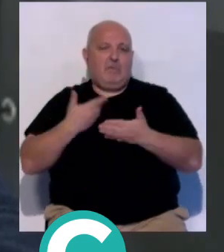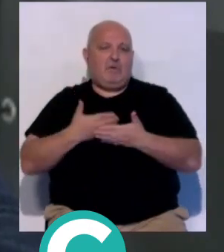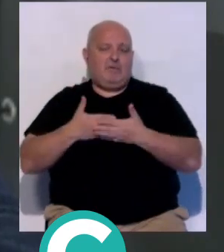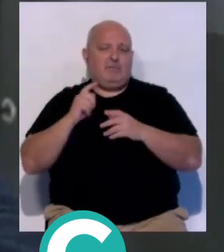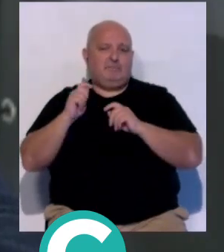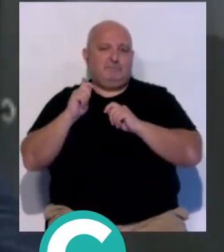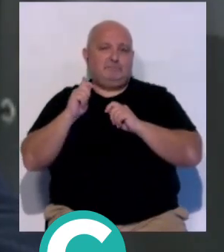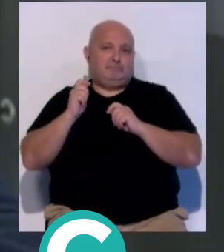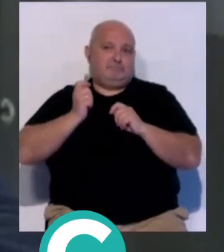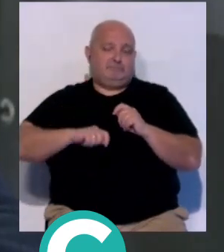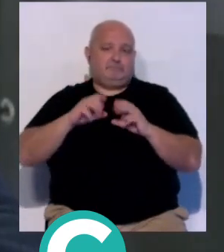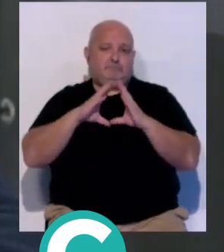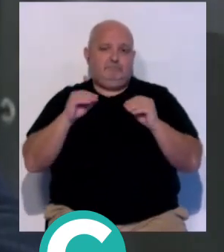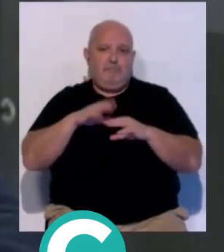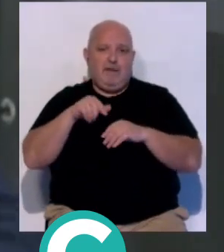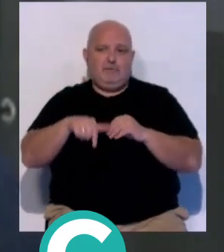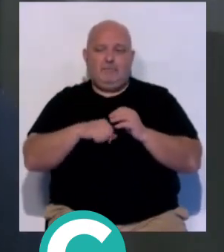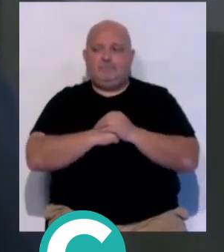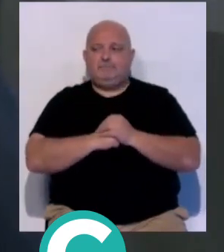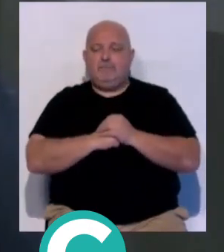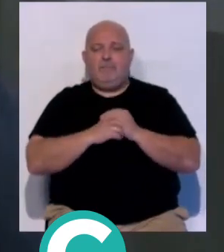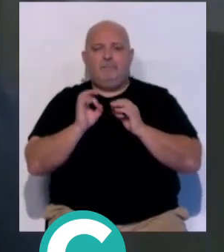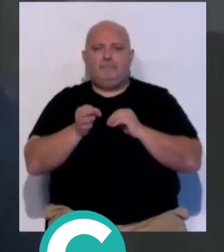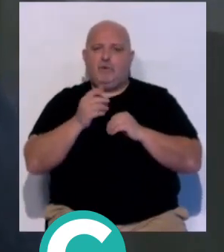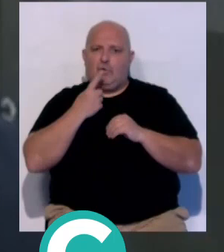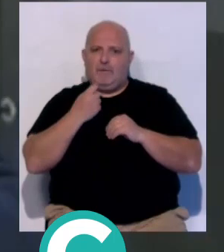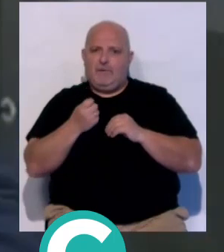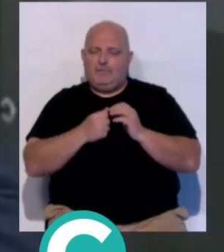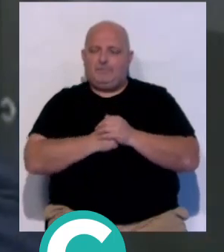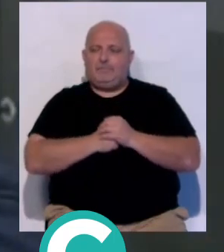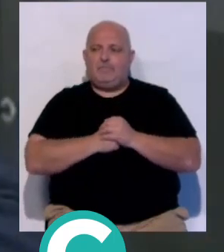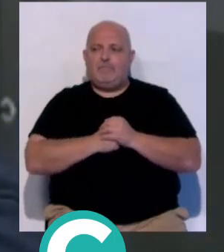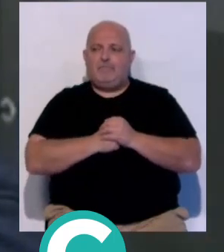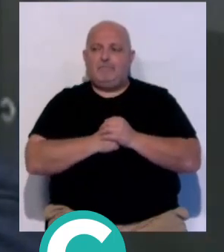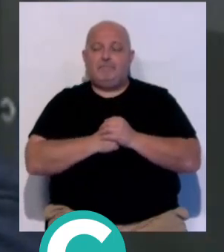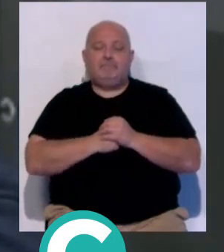que también valemos para esto y la verdad que era muy complicado no echas en falta tu